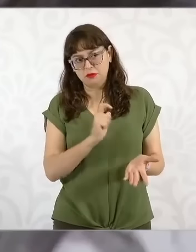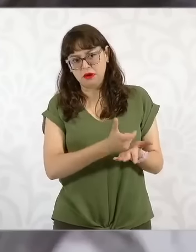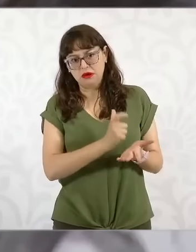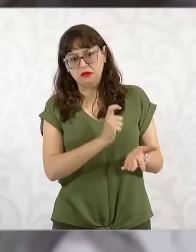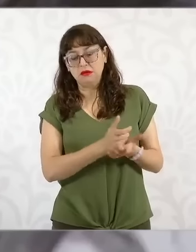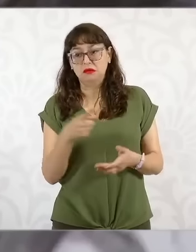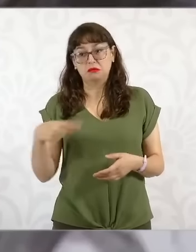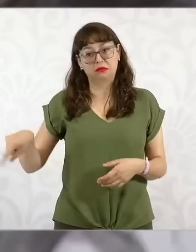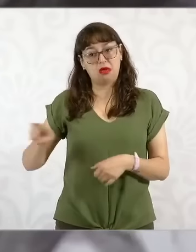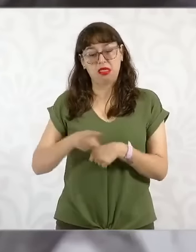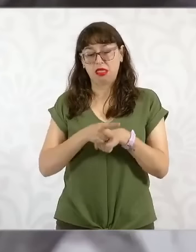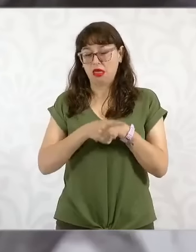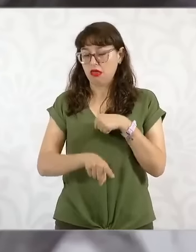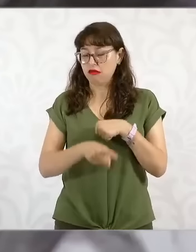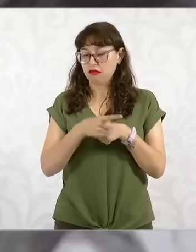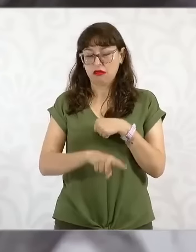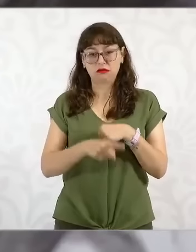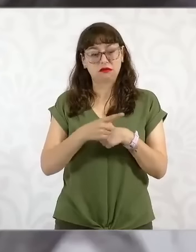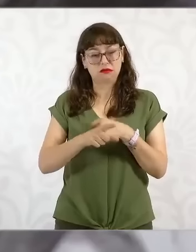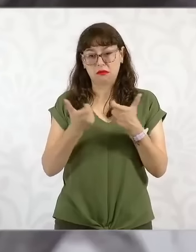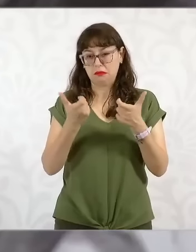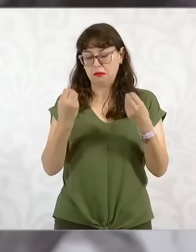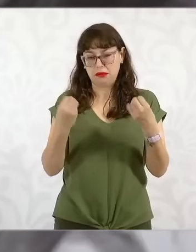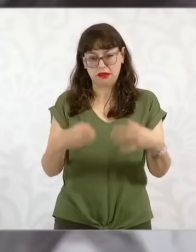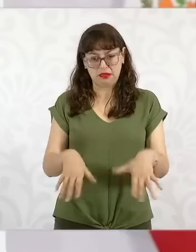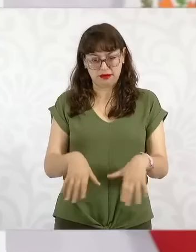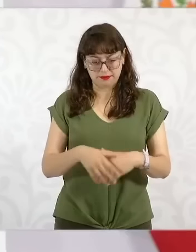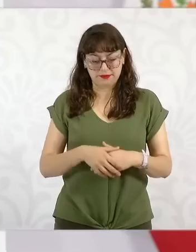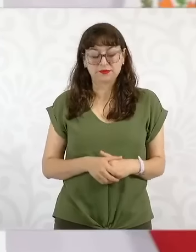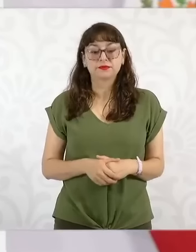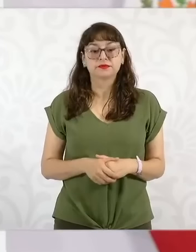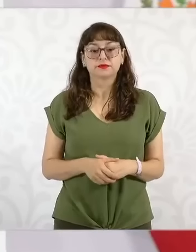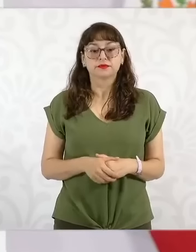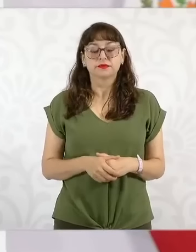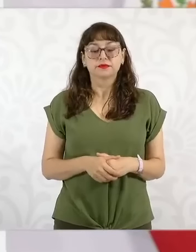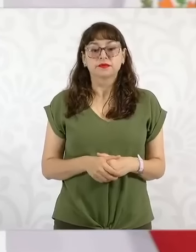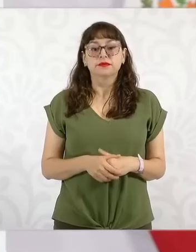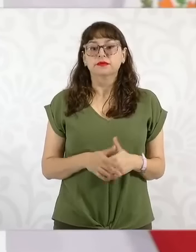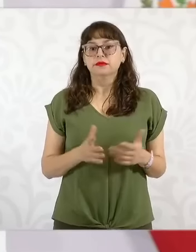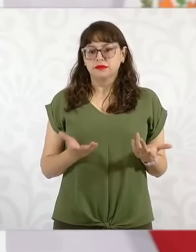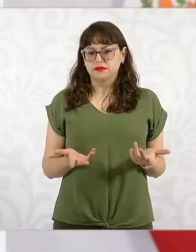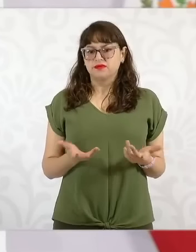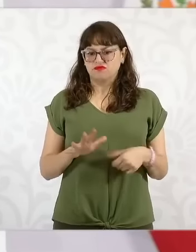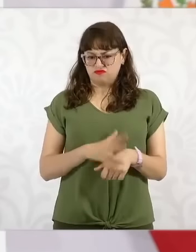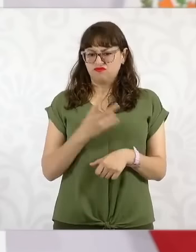las familias de Michoacán. [carraspeo] Es por ello que durante varios meses se desarrollaron labores